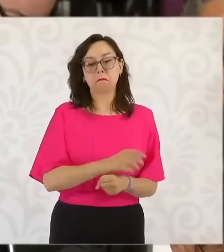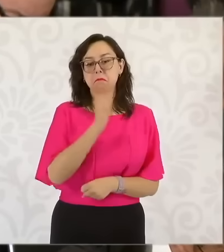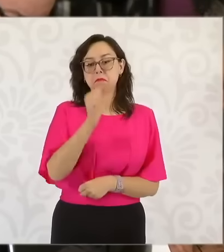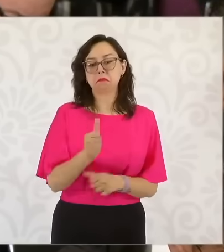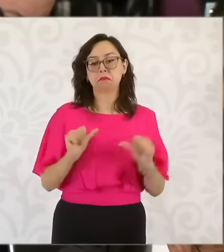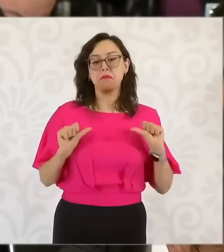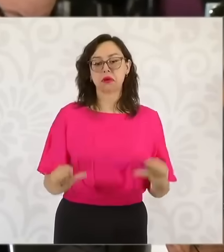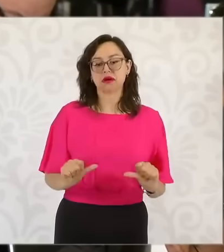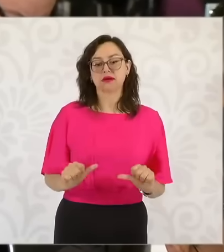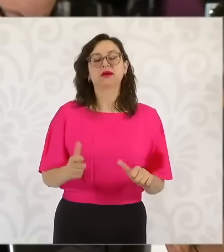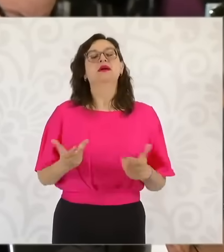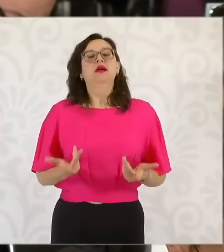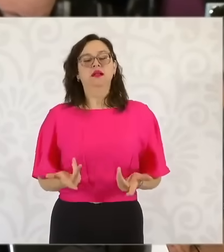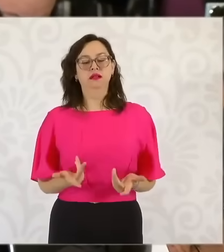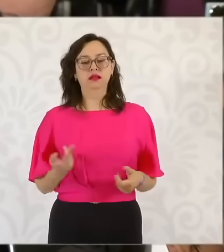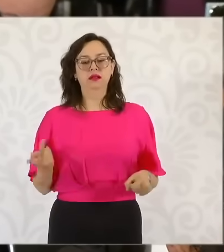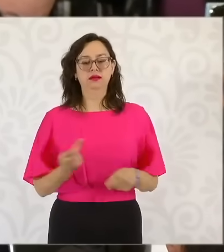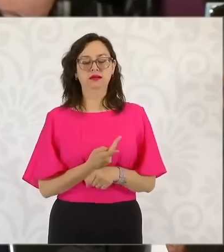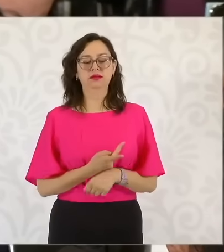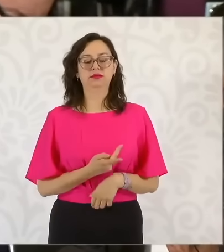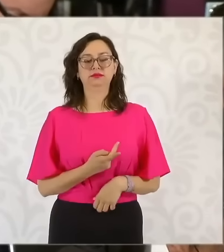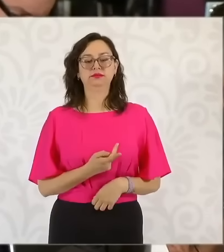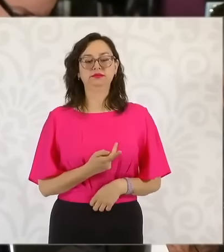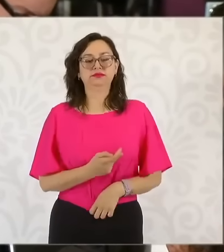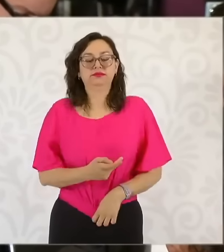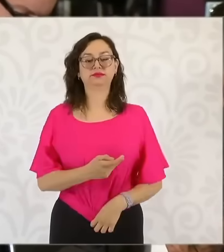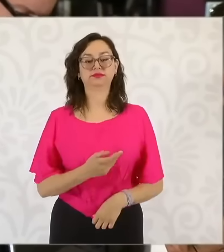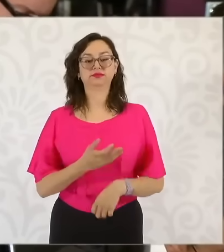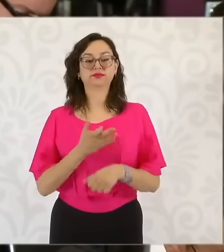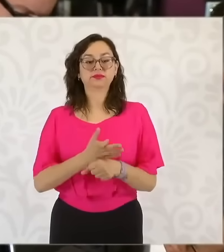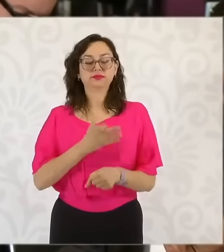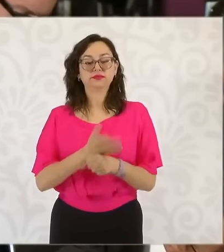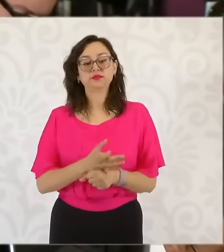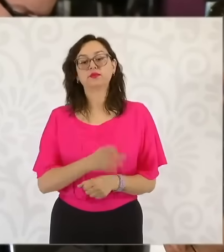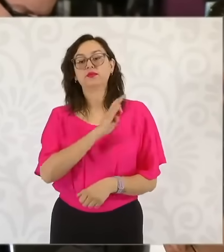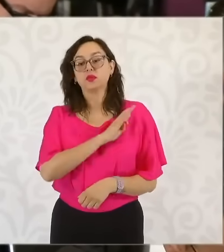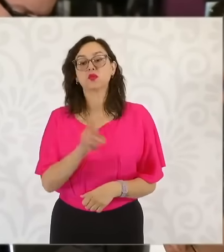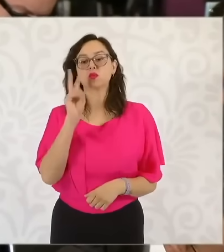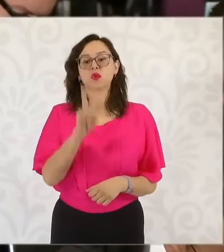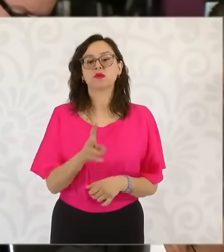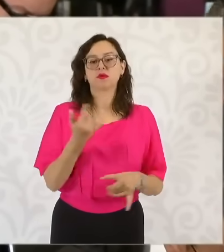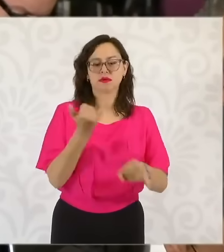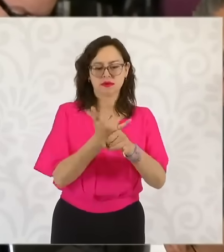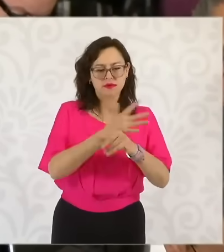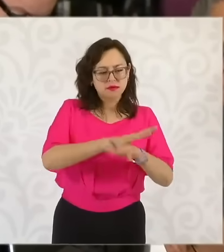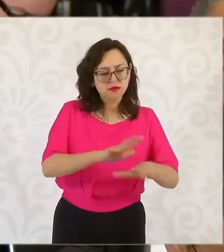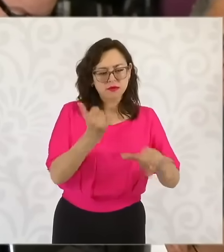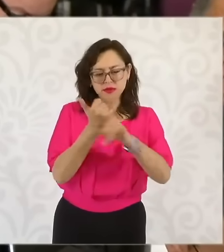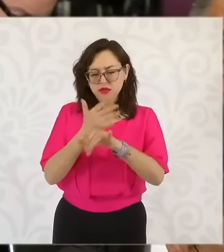este sentido pues parte de lo que se ve a partir de las informaciones que se dieron a conocer hoy